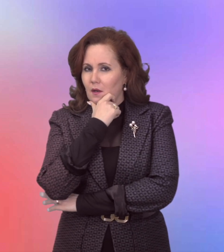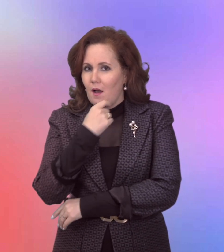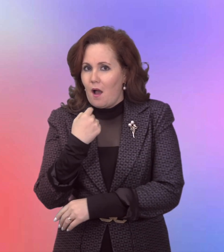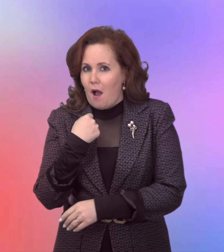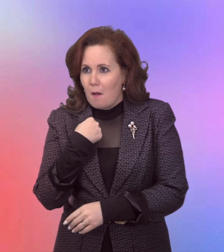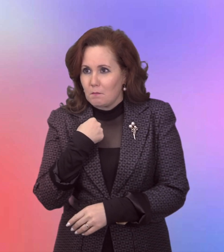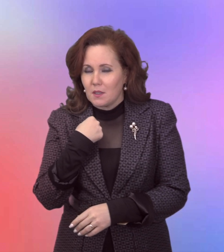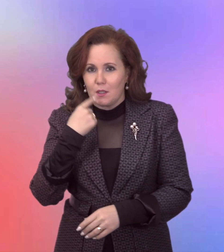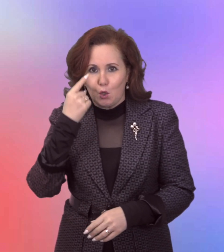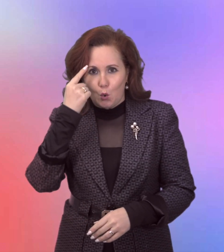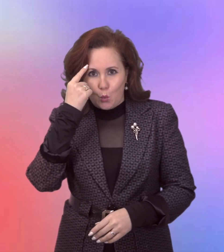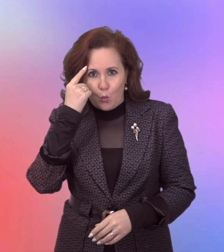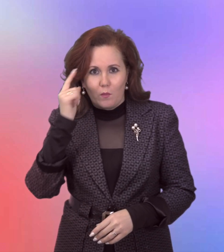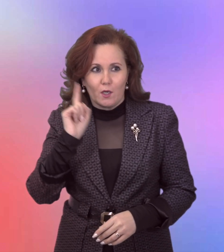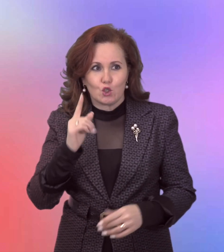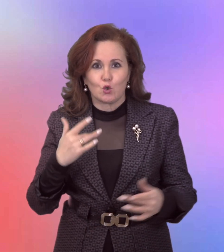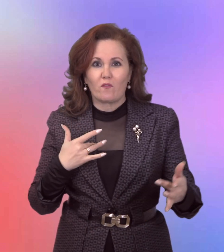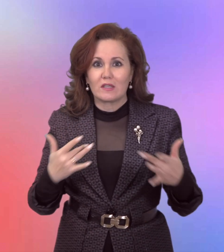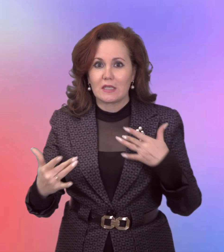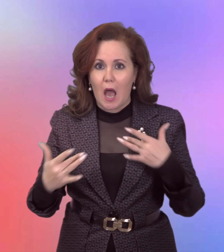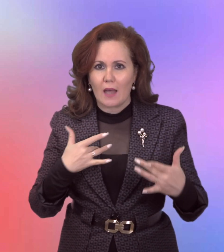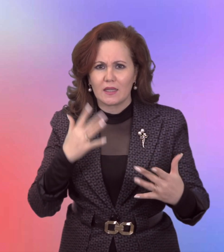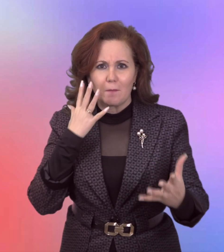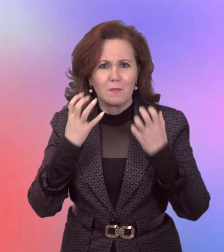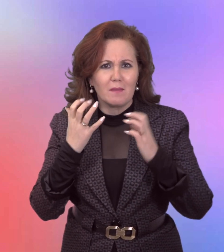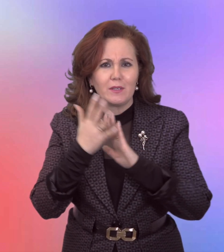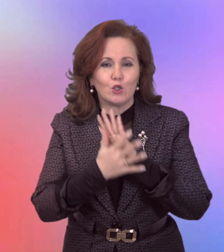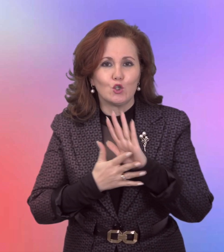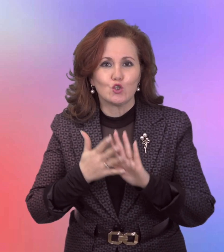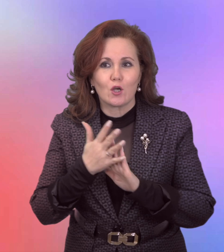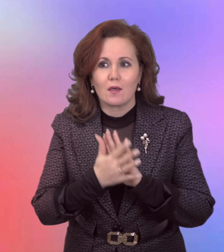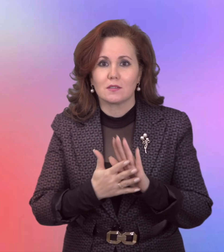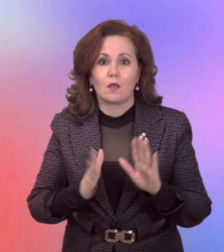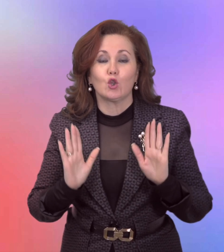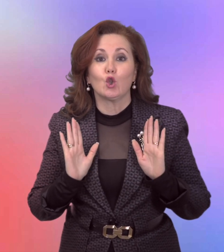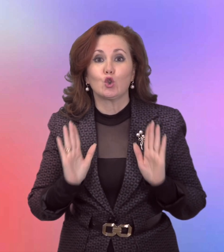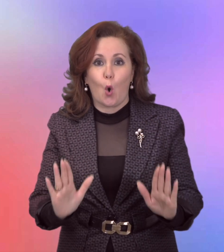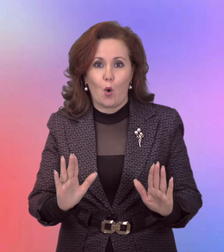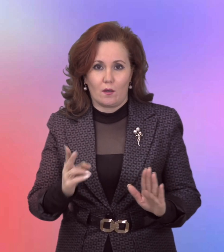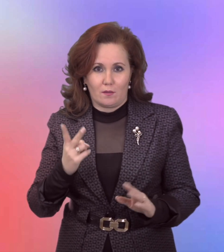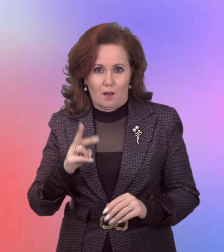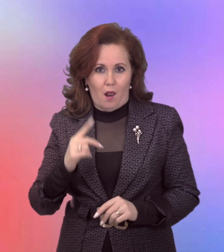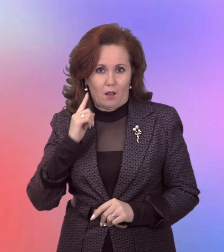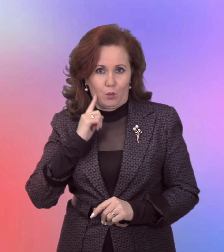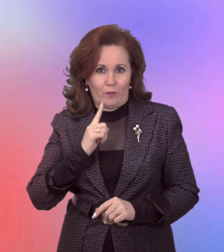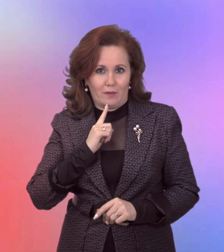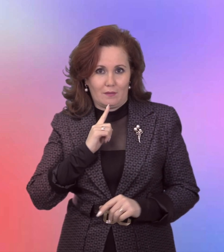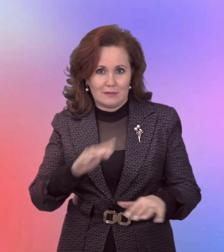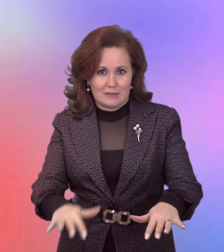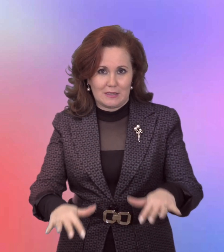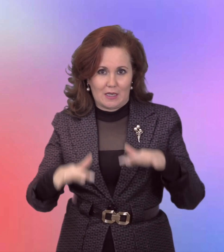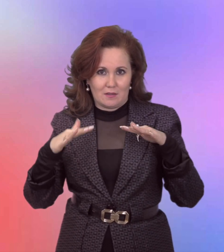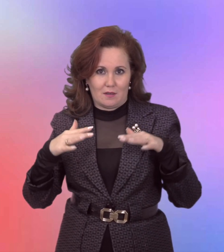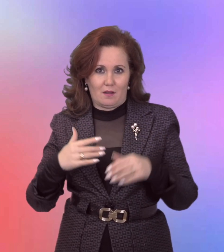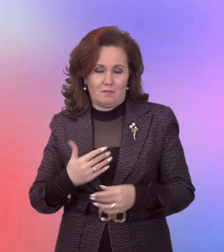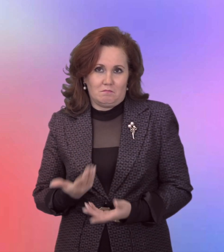«Мы-то думали, что Театр мимики и жеста только для глухих зрителей!